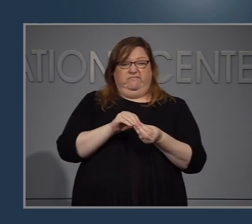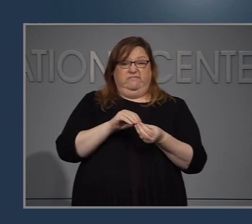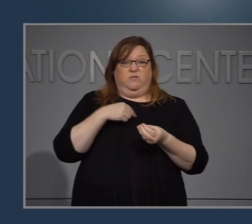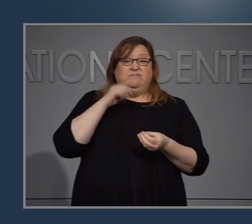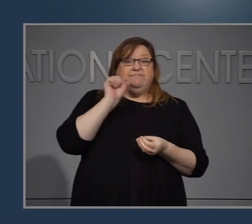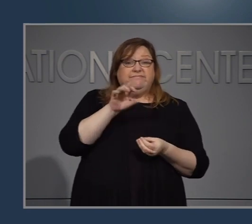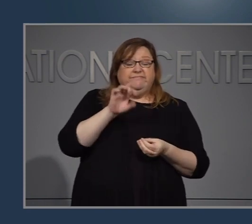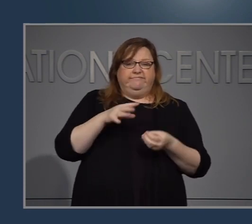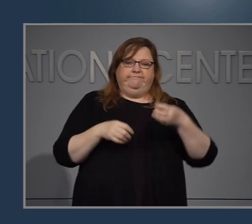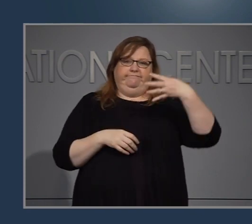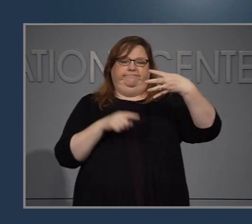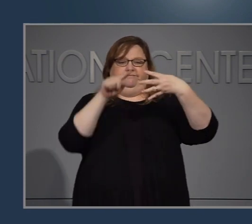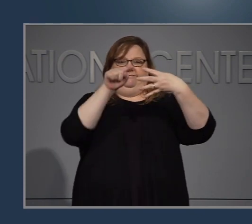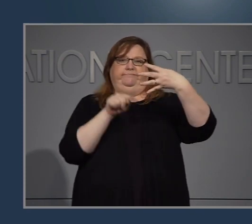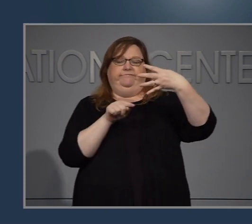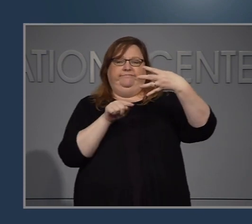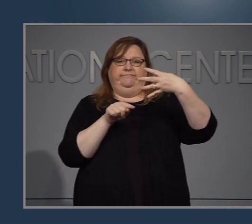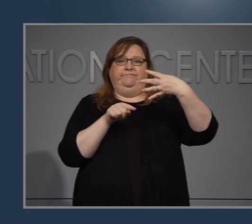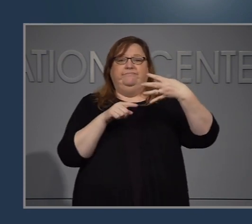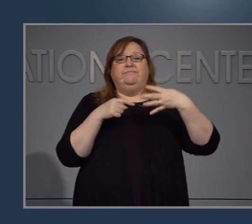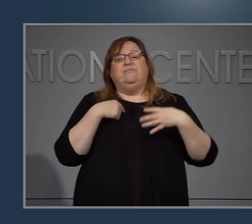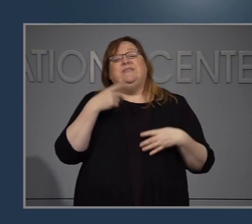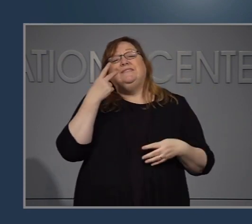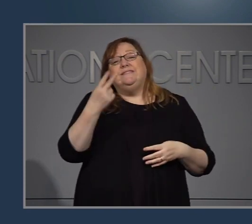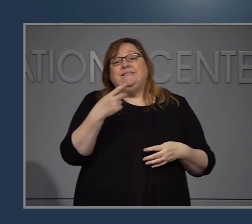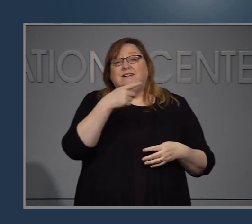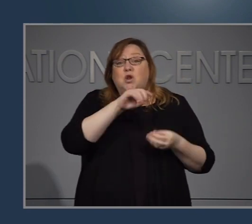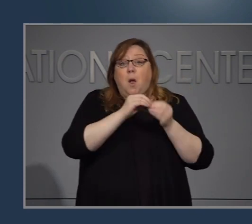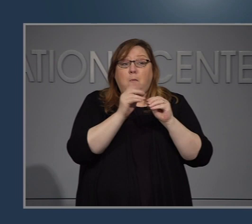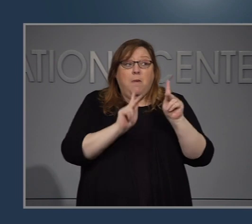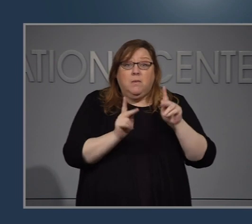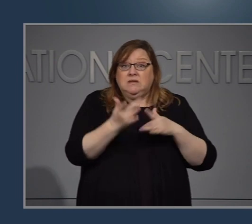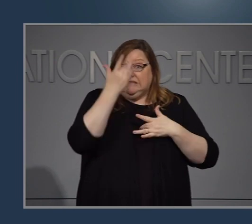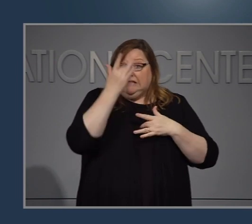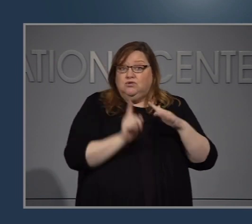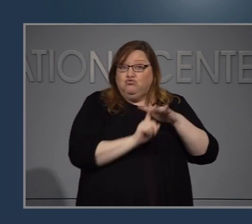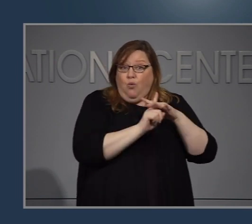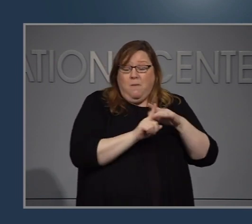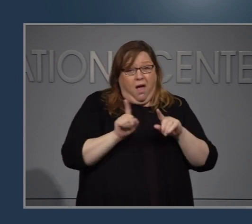aumentando estos acá mala calificación. La trayectoria de casos confirmados por